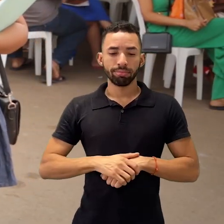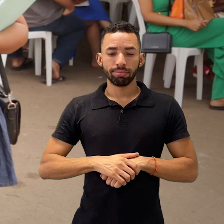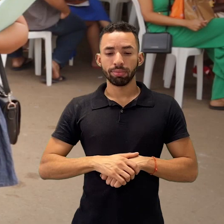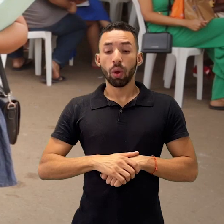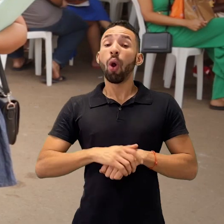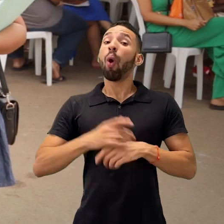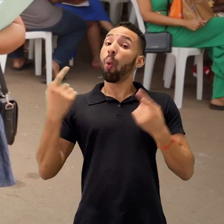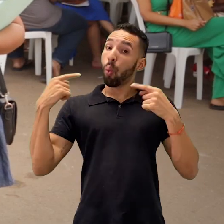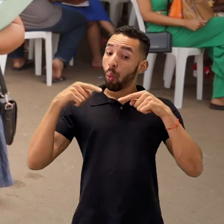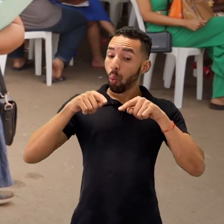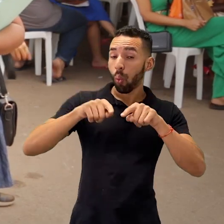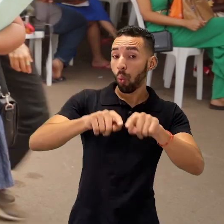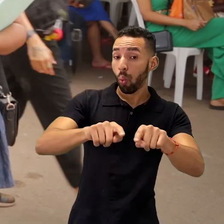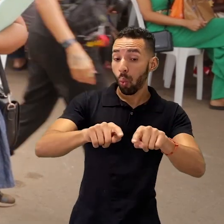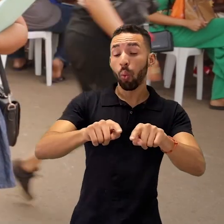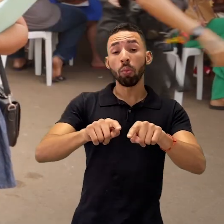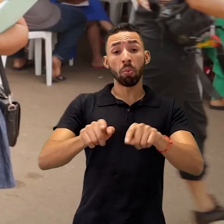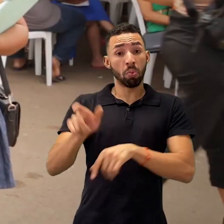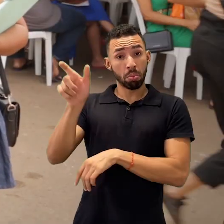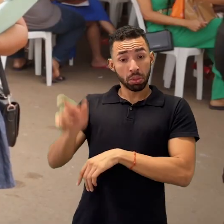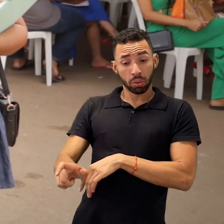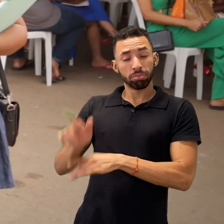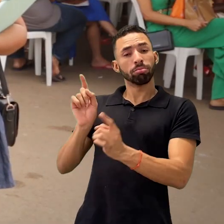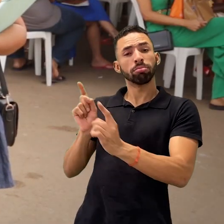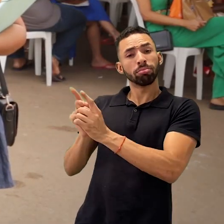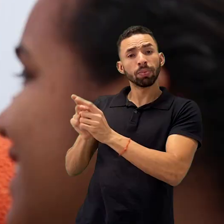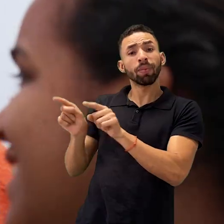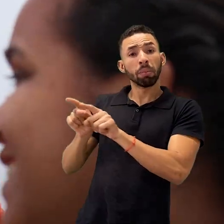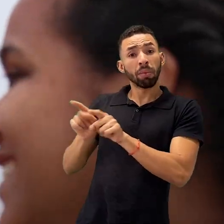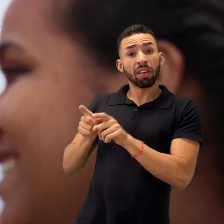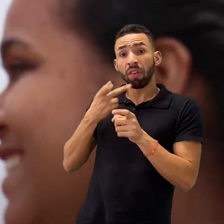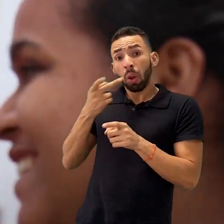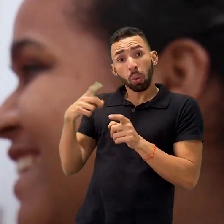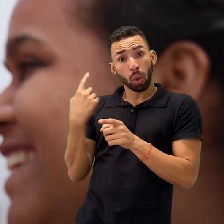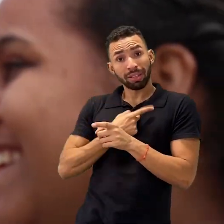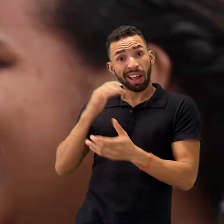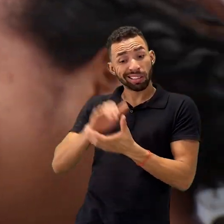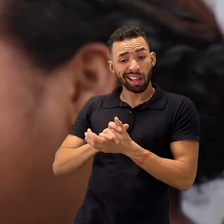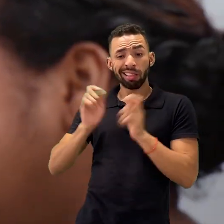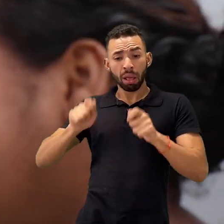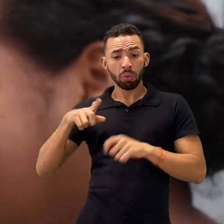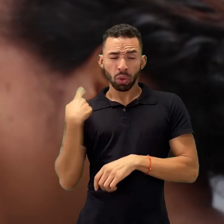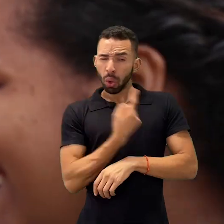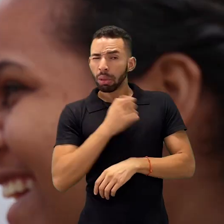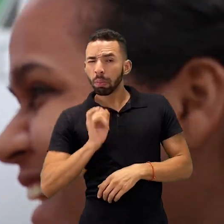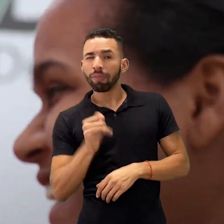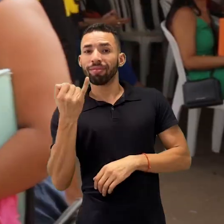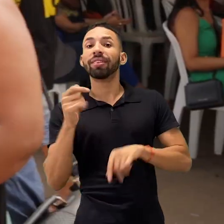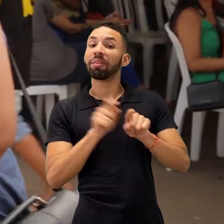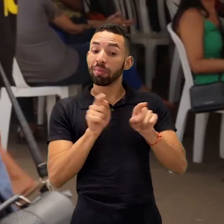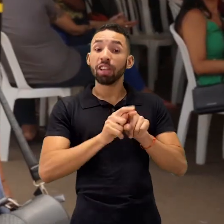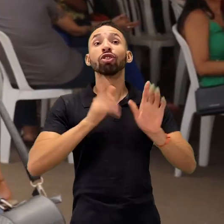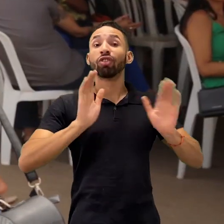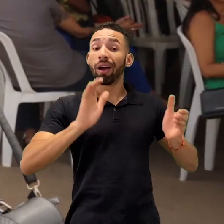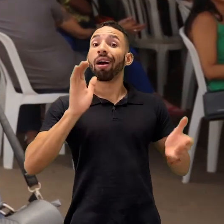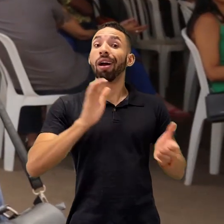união estável. Aí o senhor, o doutor, falou que a gente pode se casar. Aí, a gente aproveitou e, graças a Deus, a gente se casou.